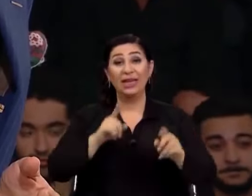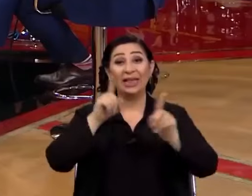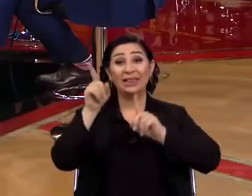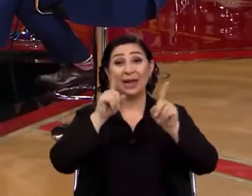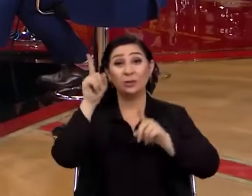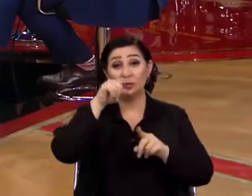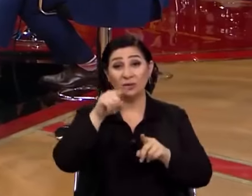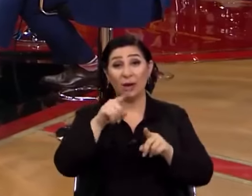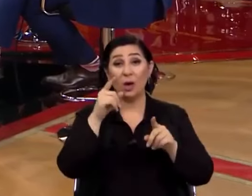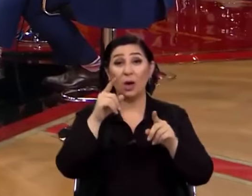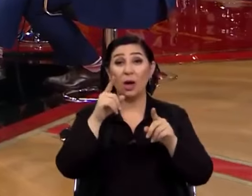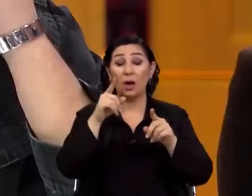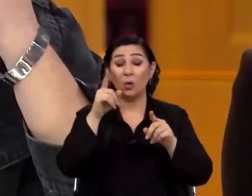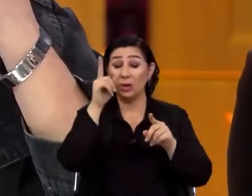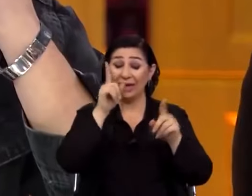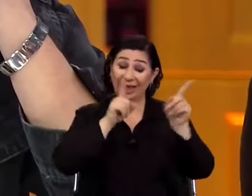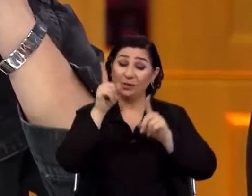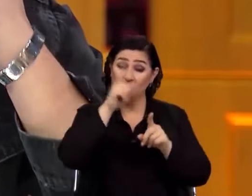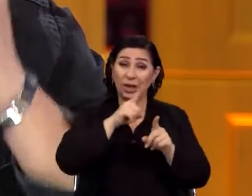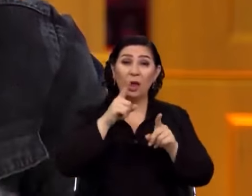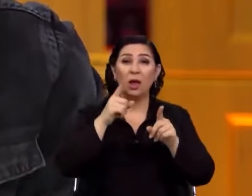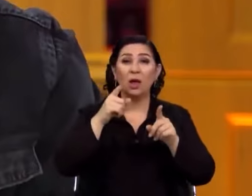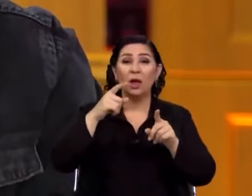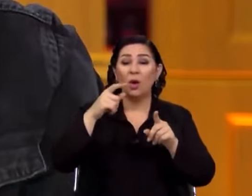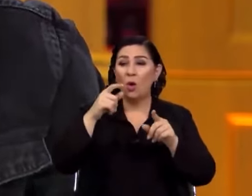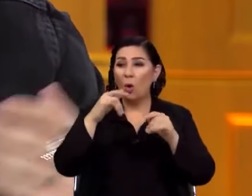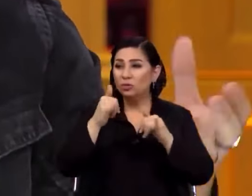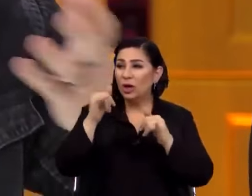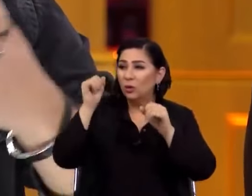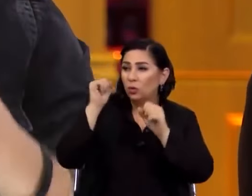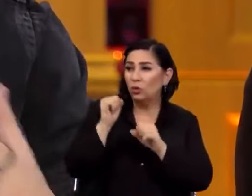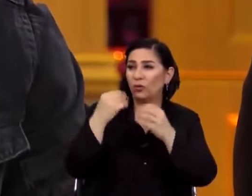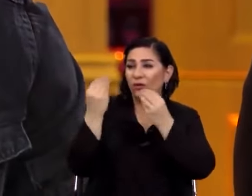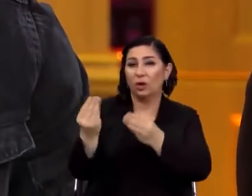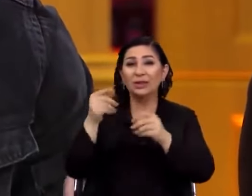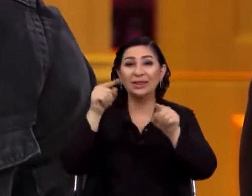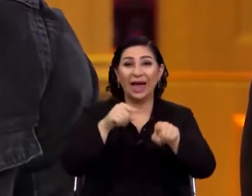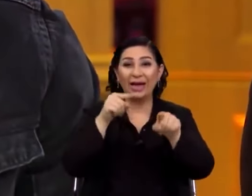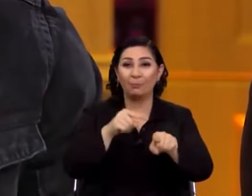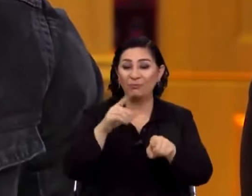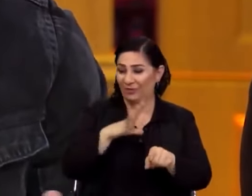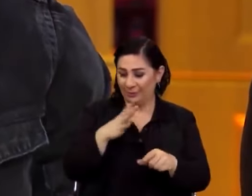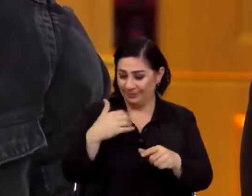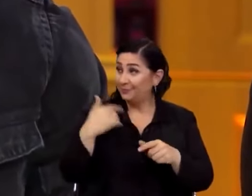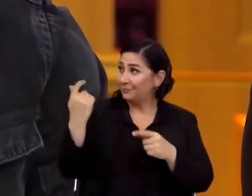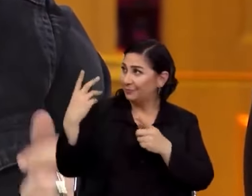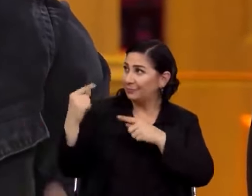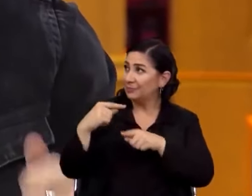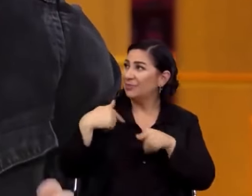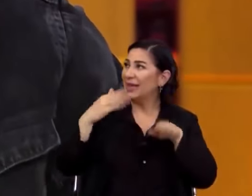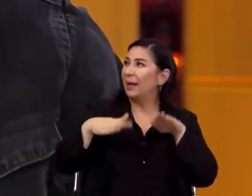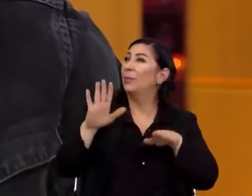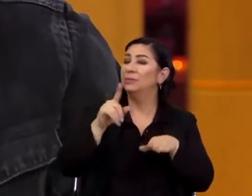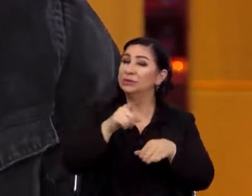oyuncuların üstüne kalıyor bir süre sonra film çekildikten sonra yani belli bir takipçi sayısı olduğu için biz reklam yapmayalım Hadi siz bastırın E